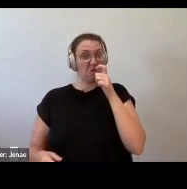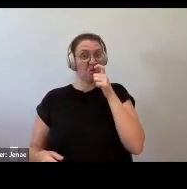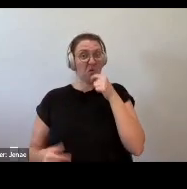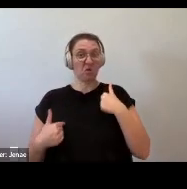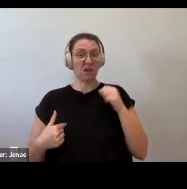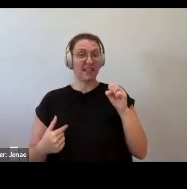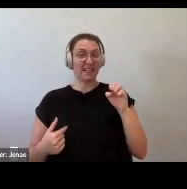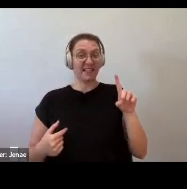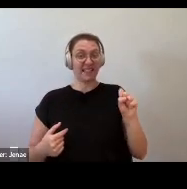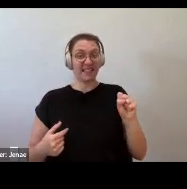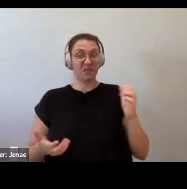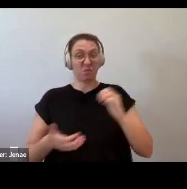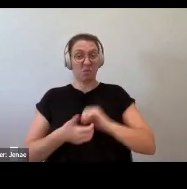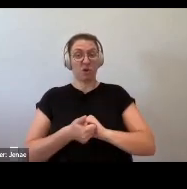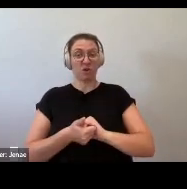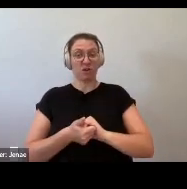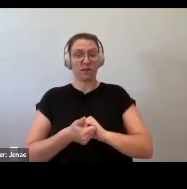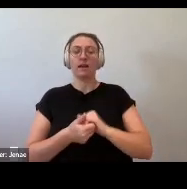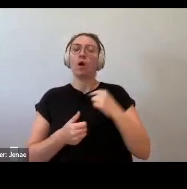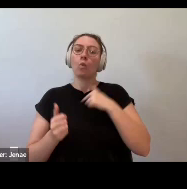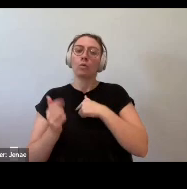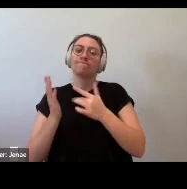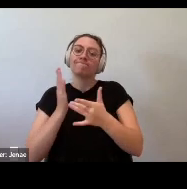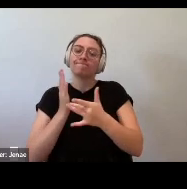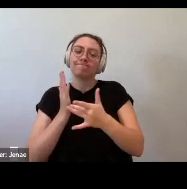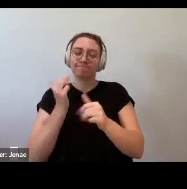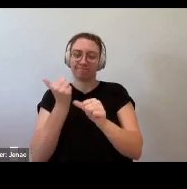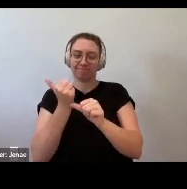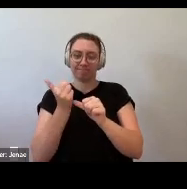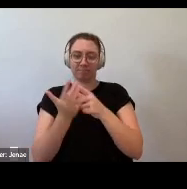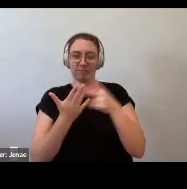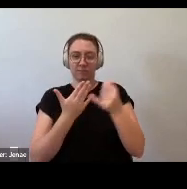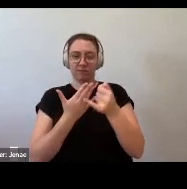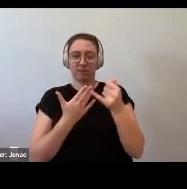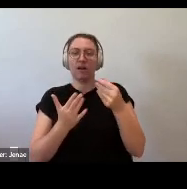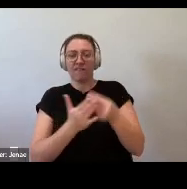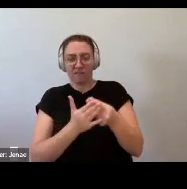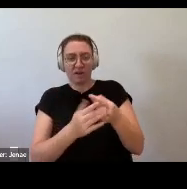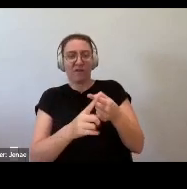somos un socio de larga trayectoria y un proyecto de asistencia técnica financiado por la